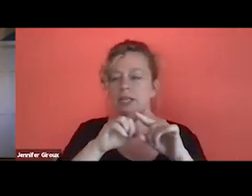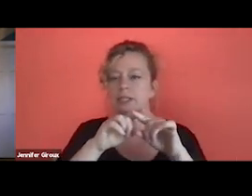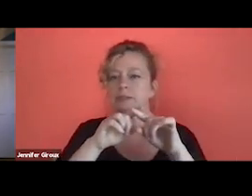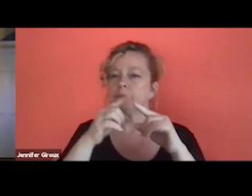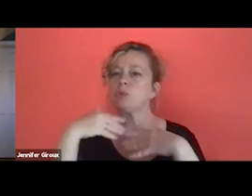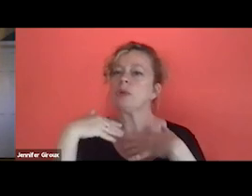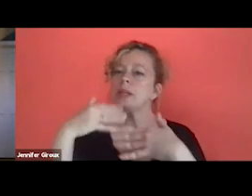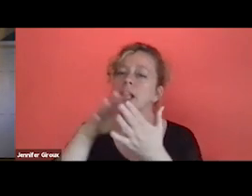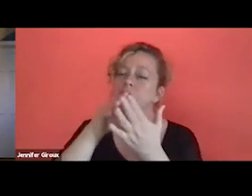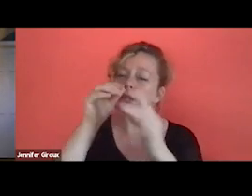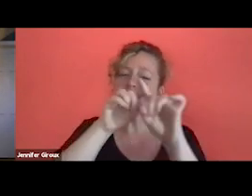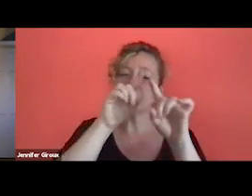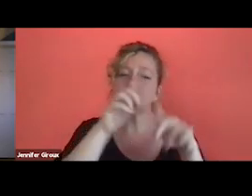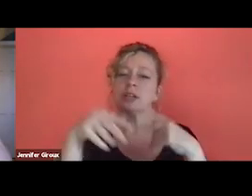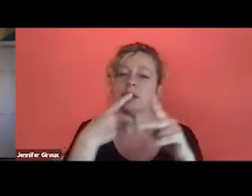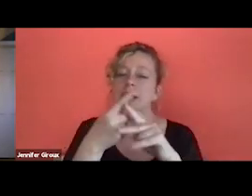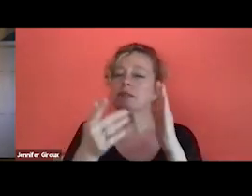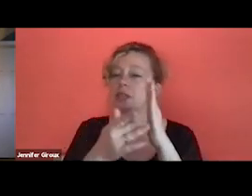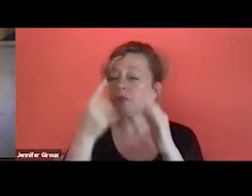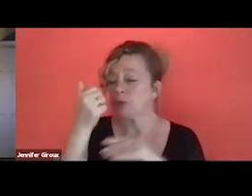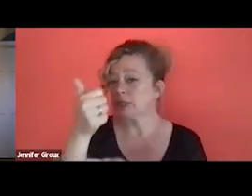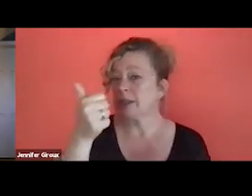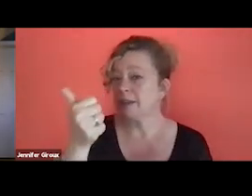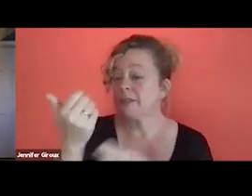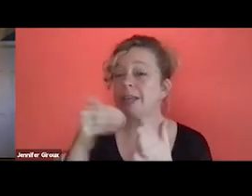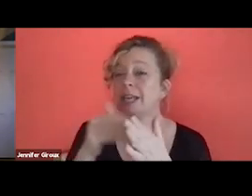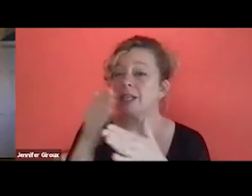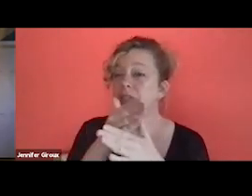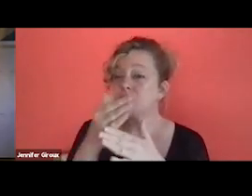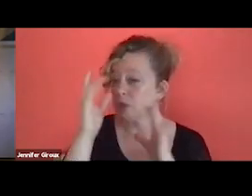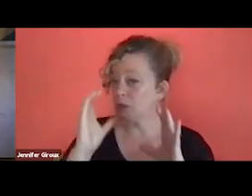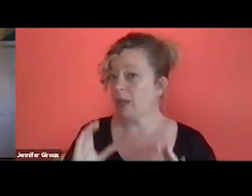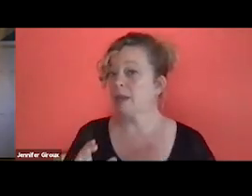Aprender estas diferentes técnicas, nuevamente, para ustedes, nuevamente, para compartir con sus clientes,